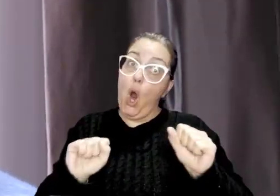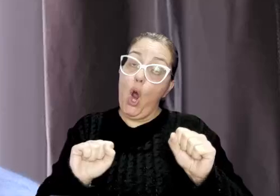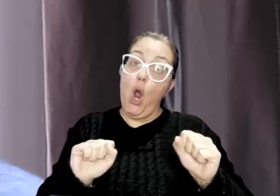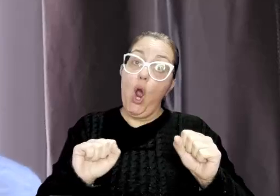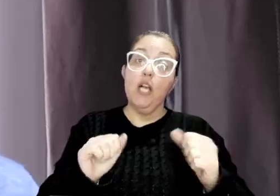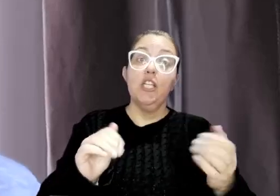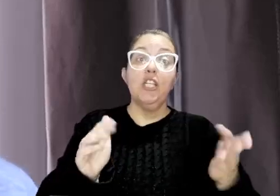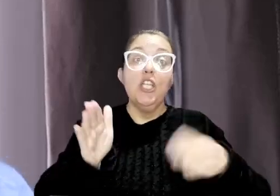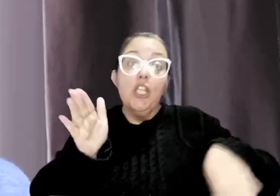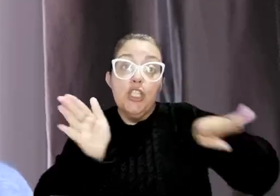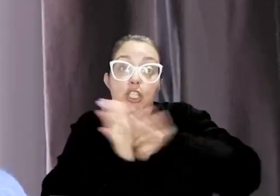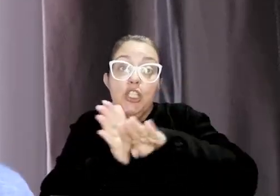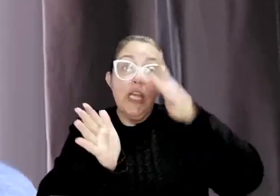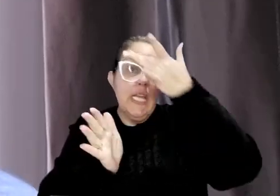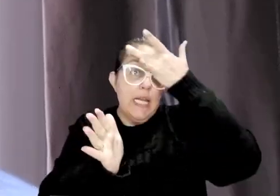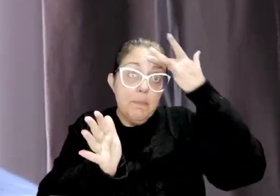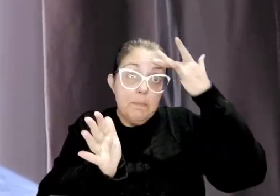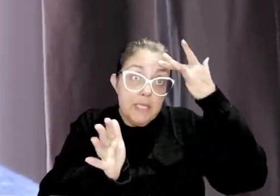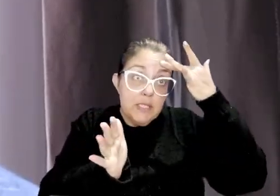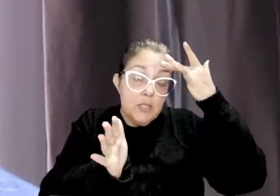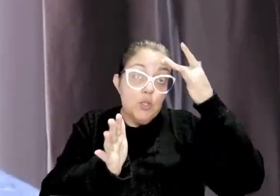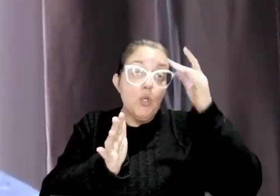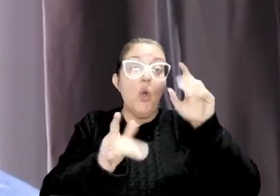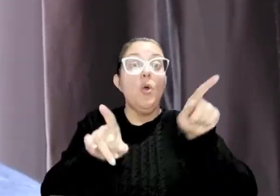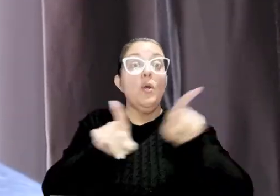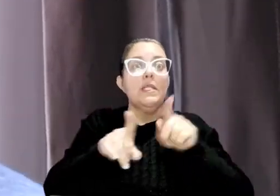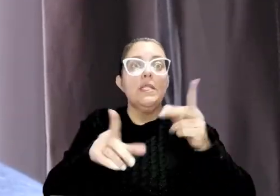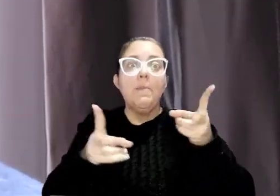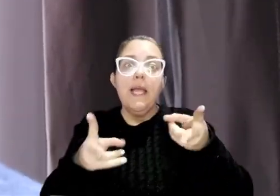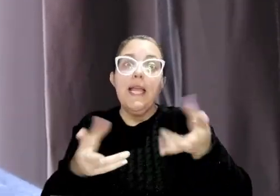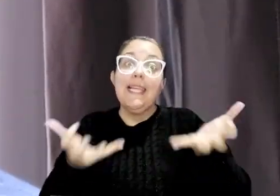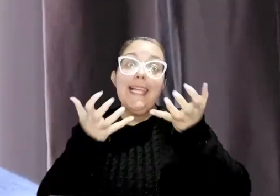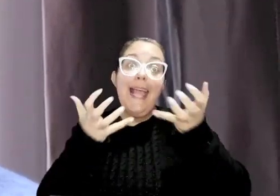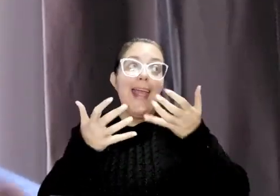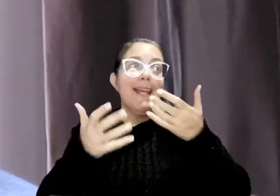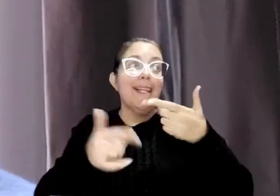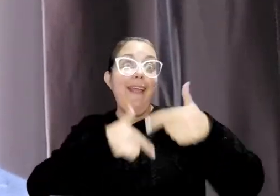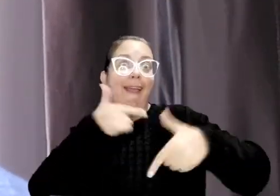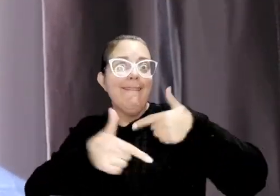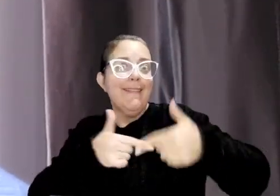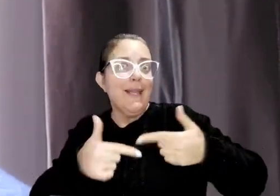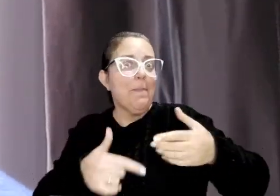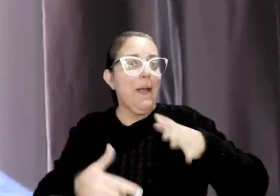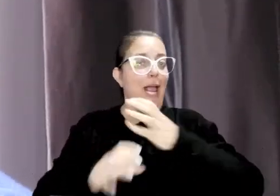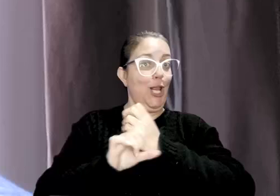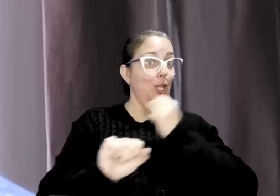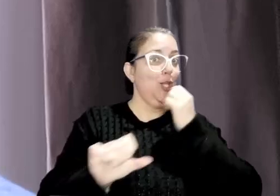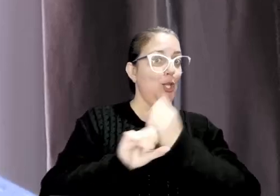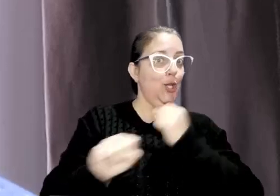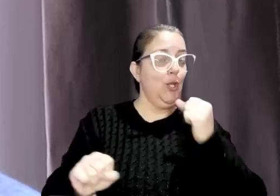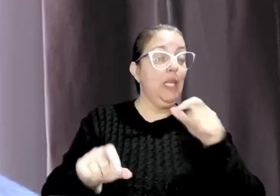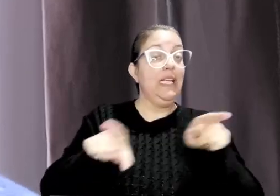aí isso começa a se traduzir portanto né num maior custo de vida e numa em processos de especulação